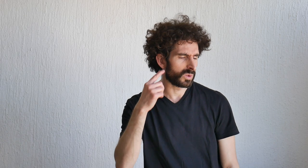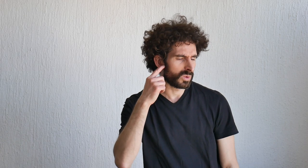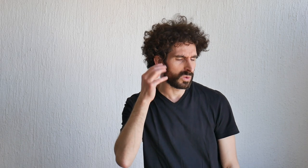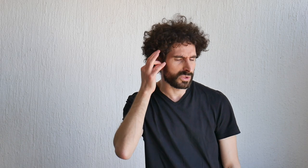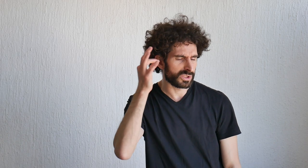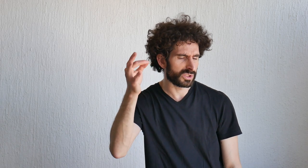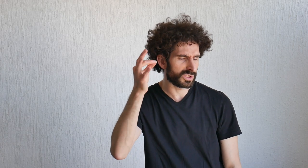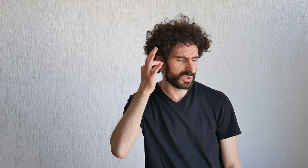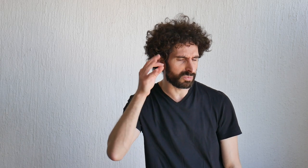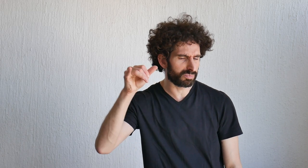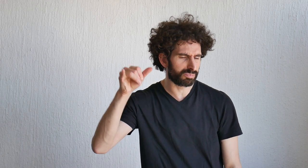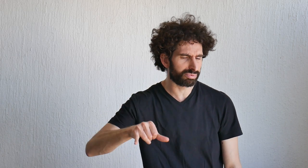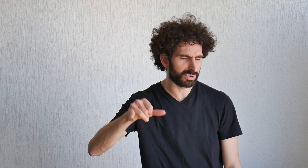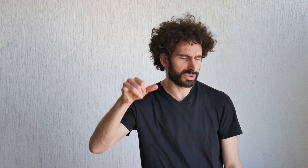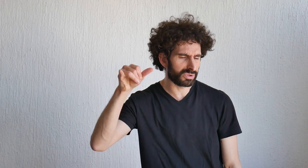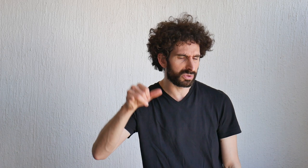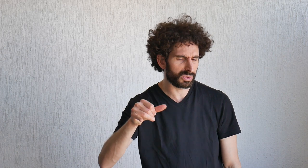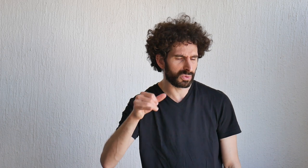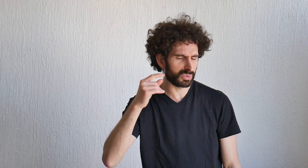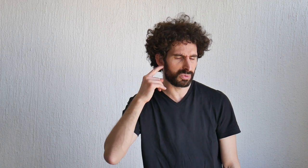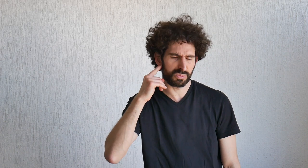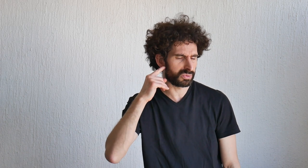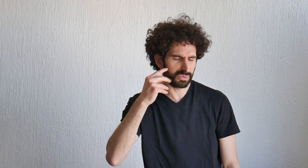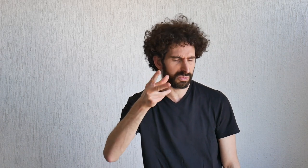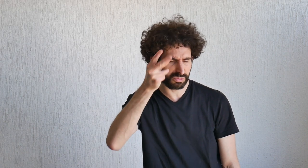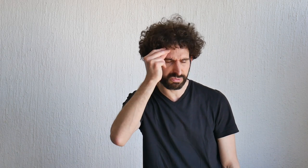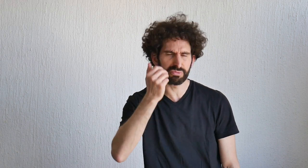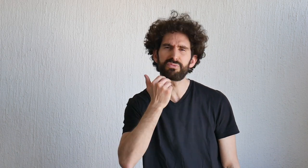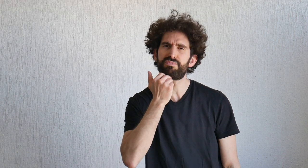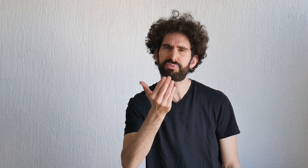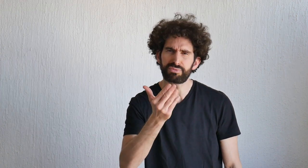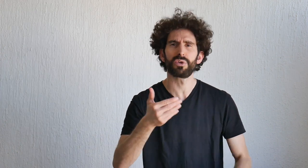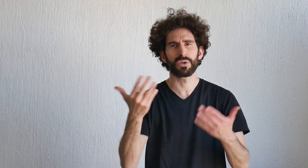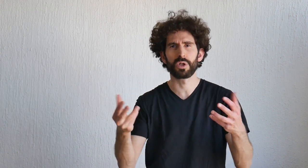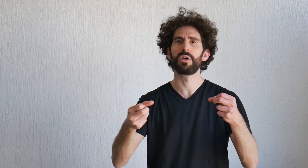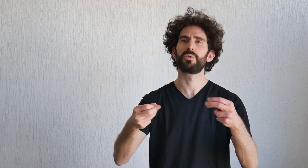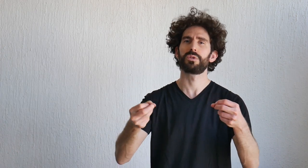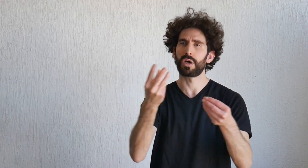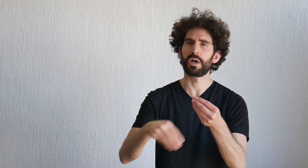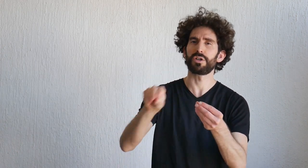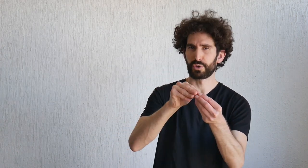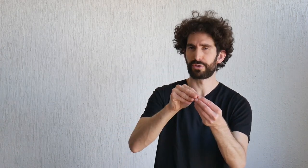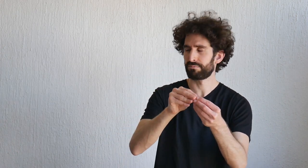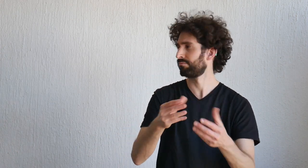Le son est pourri, impossible de comprendre d'où l'ajout de sous-titrage.